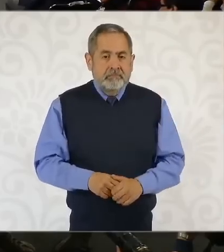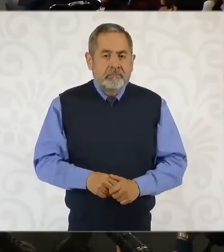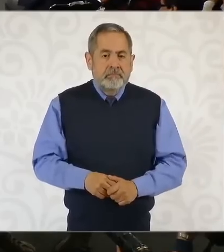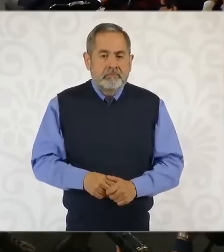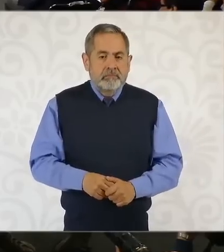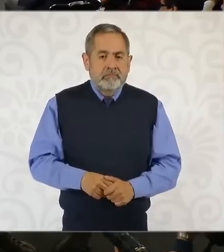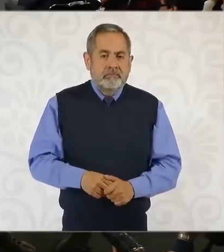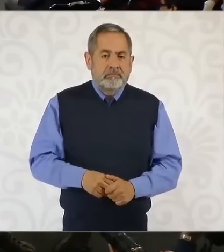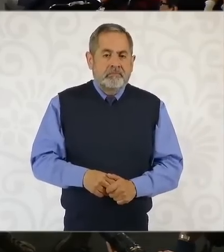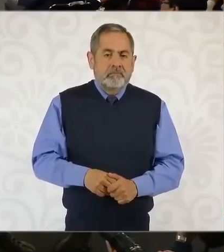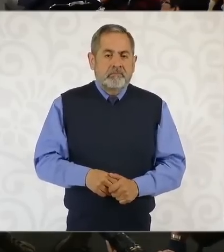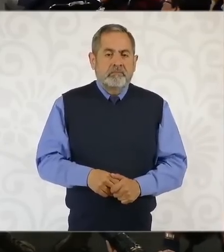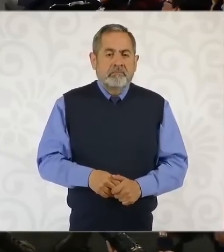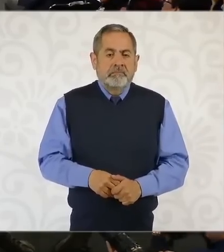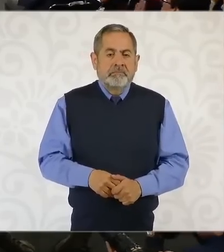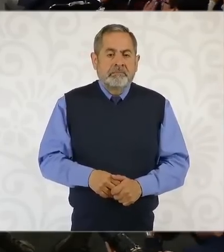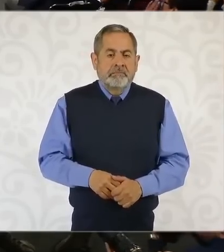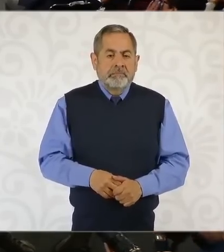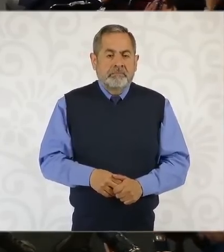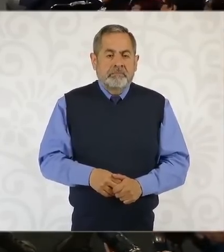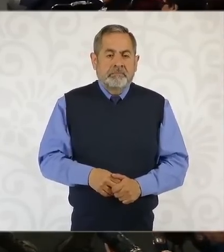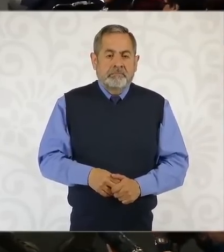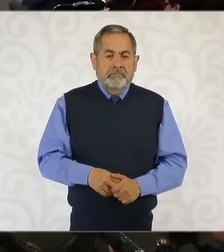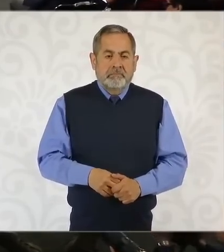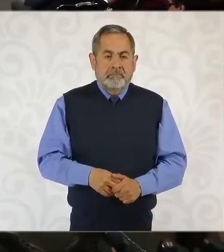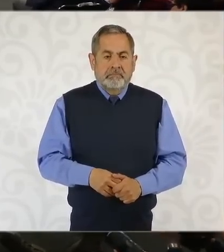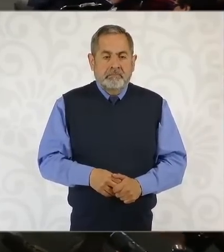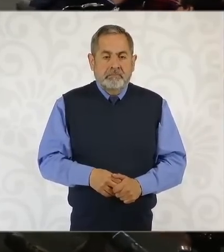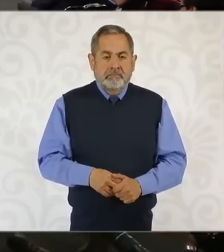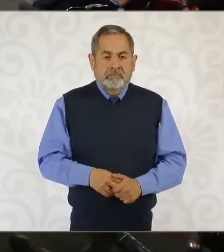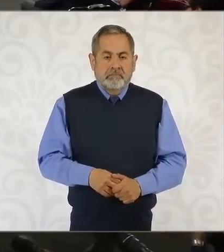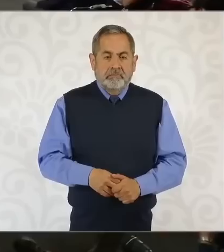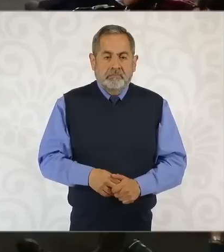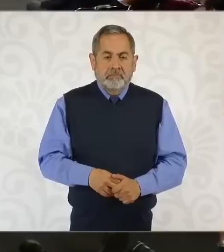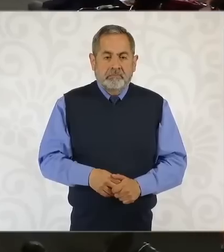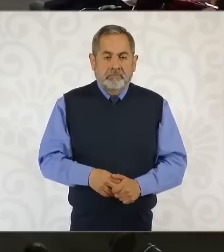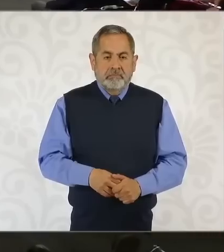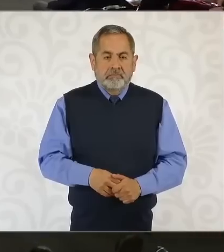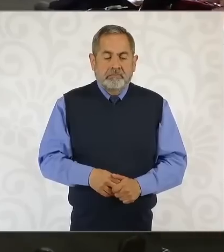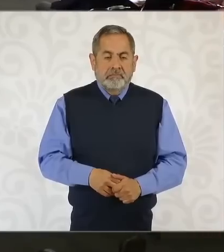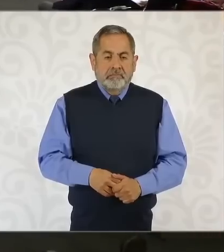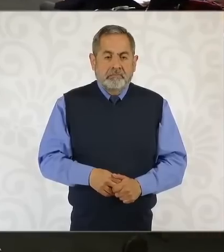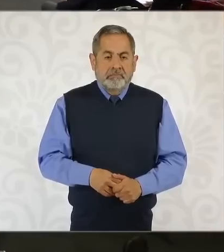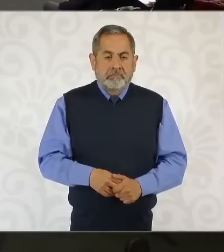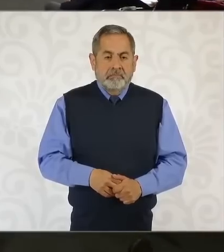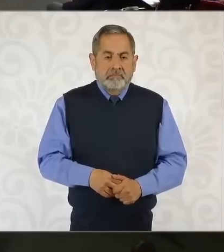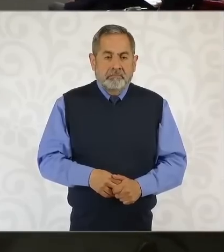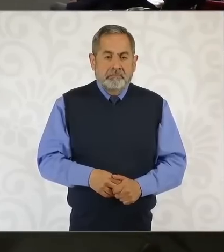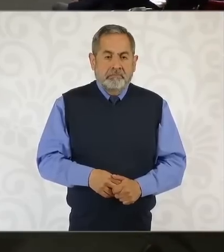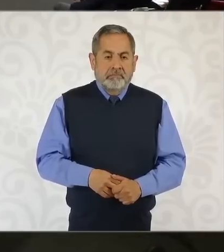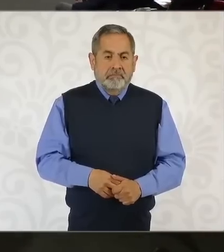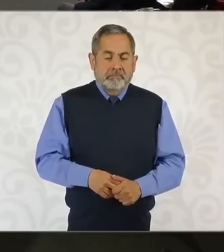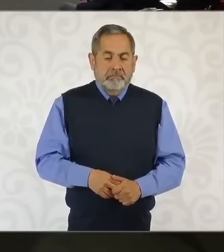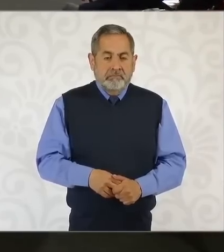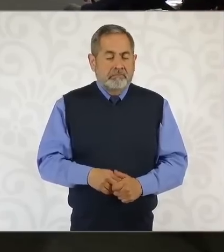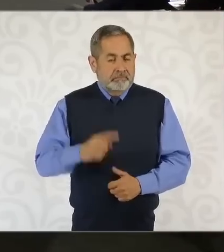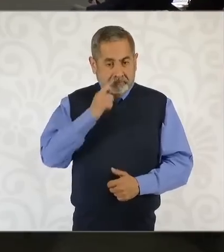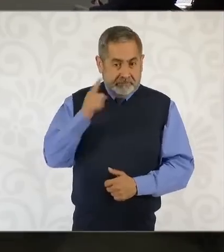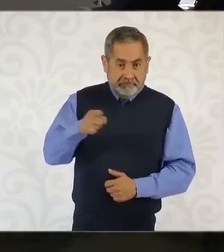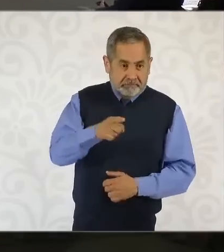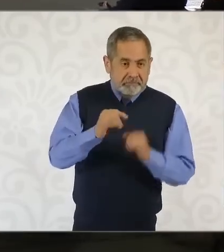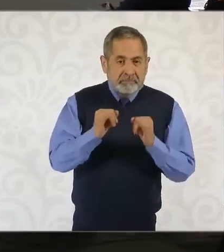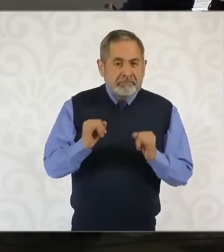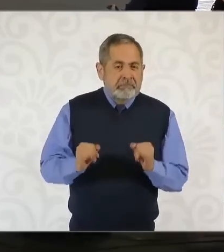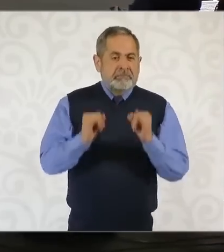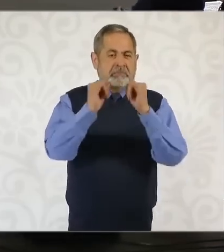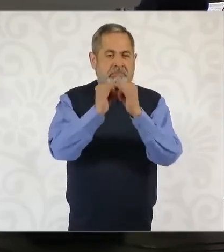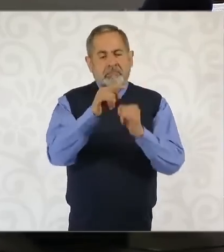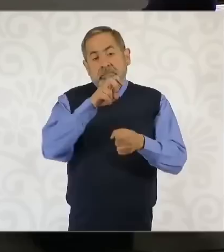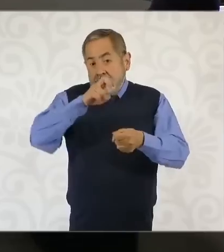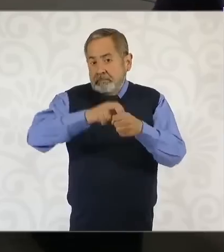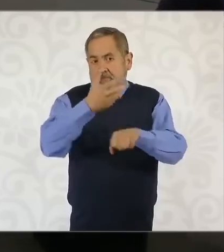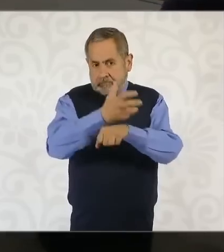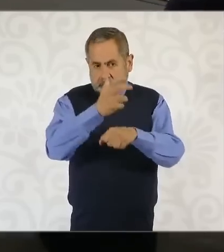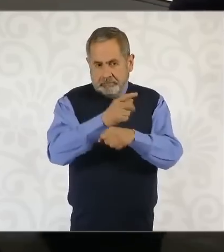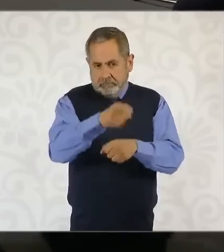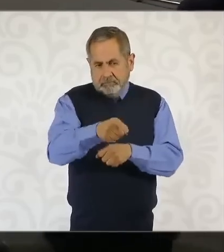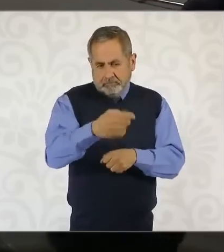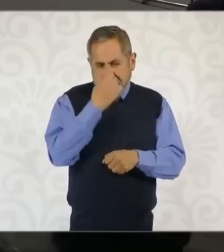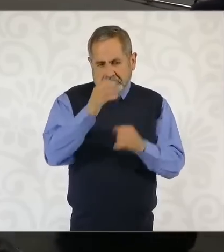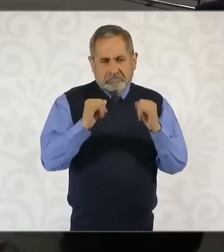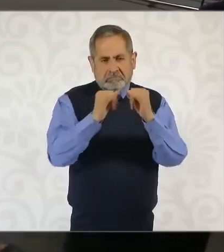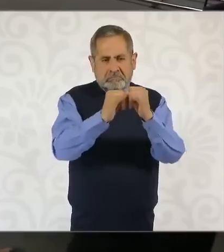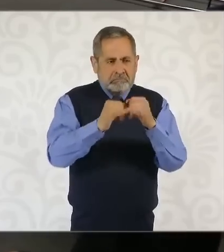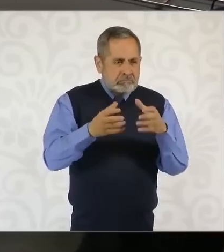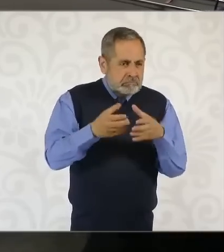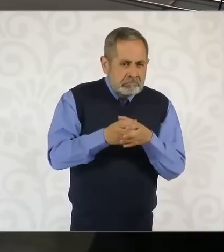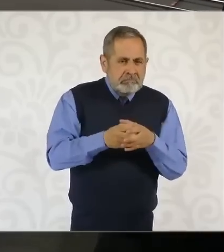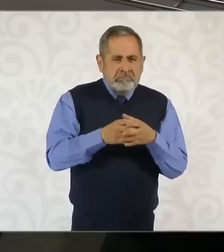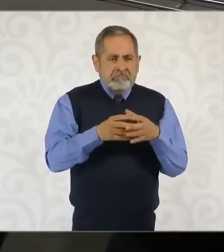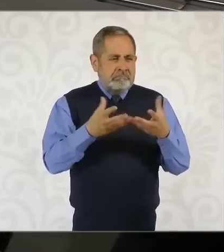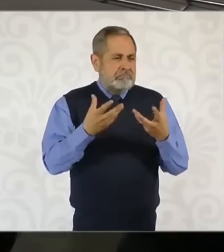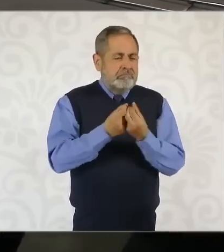micrófono este es un instituto de estos llamados este grupos de trabajo think tanks de los Estados